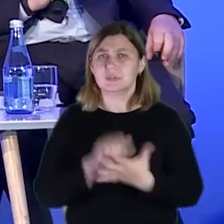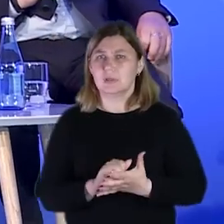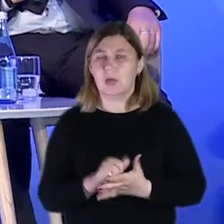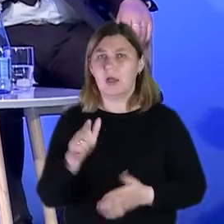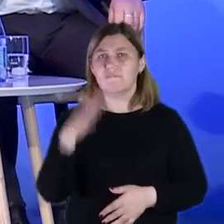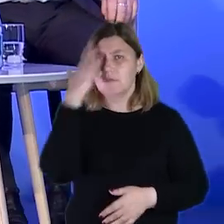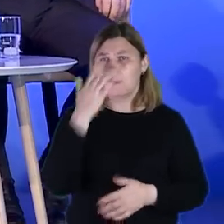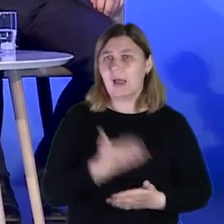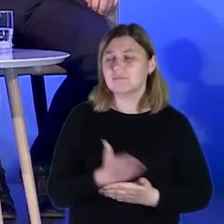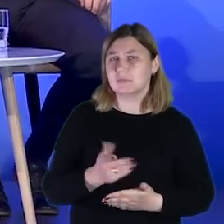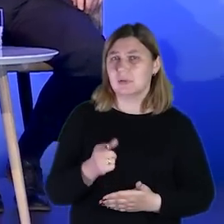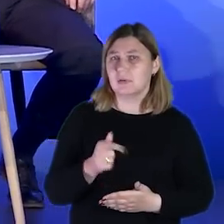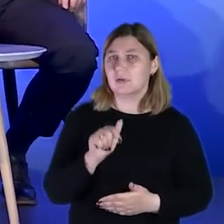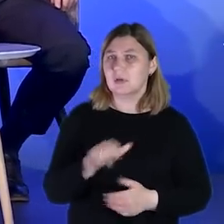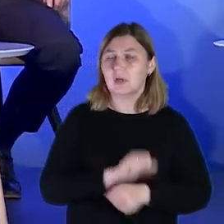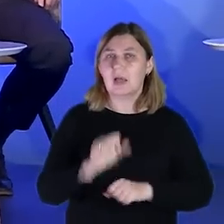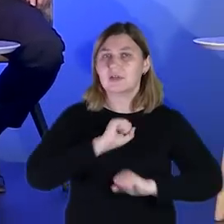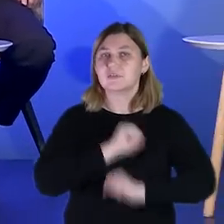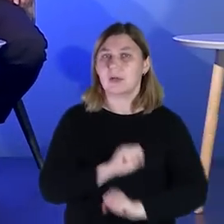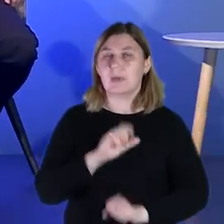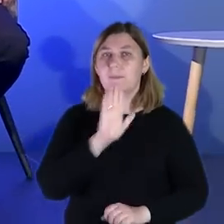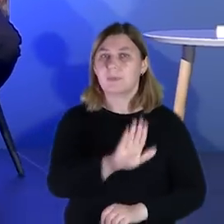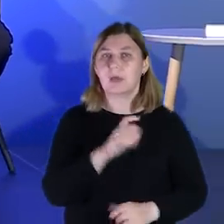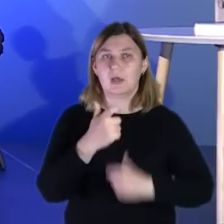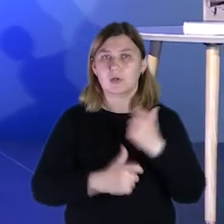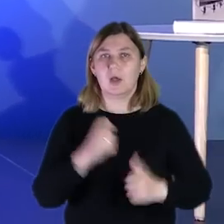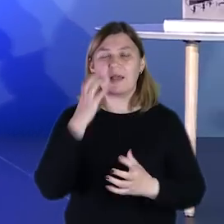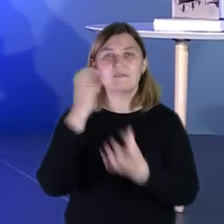wyobraźcie sobie, że zabezpieczeniem miała się zajmować placówka wywiadowcza Korpusu